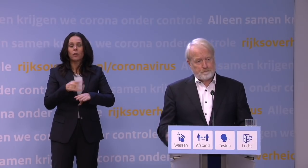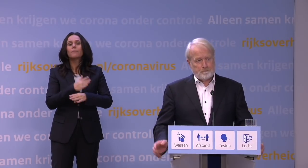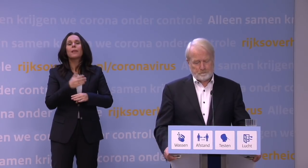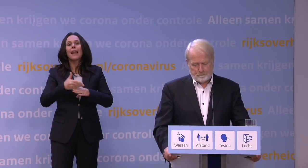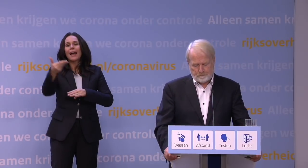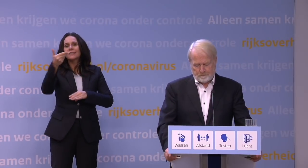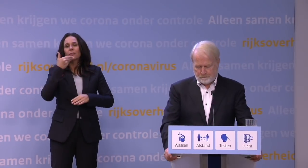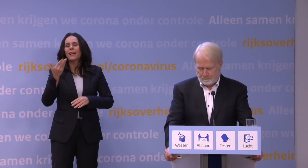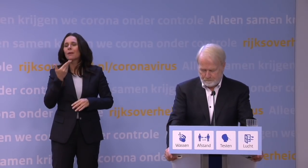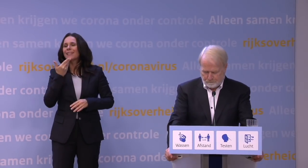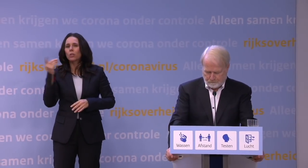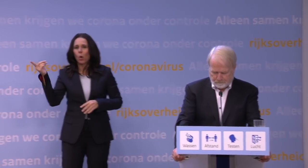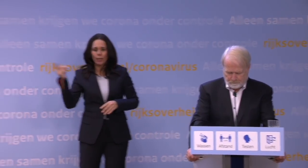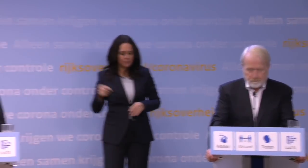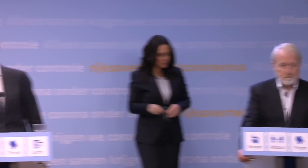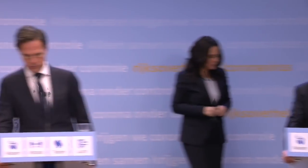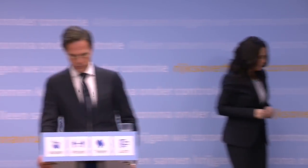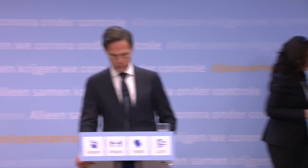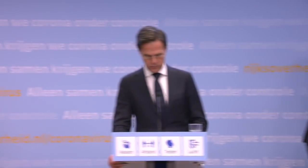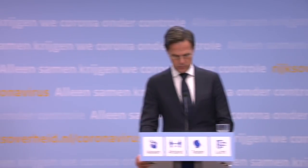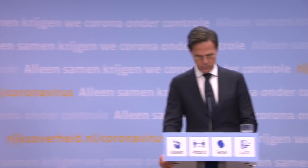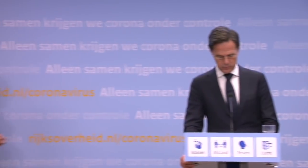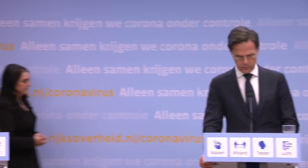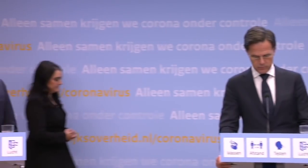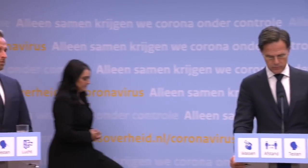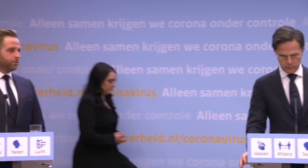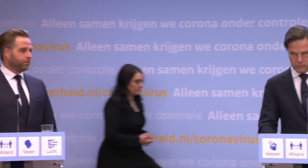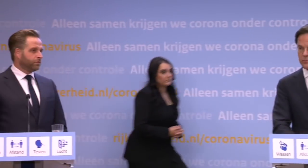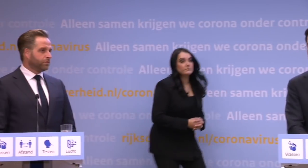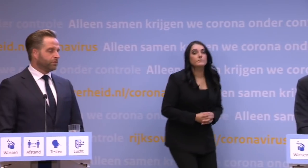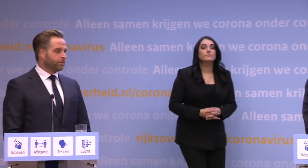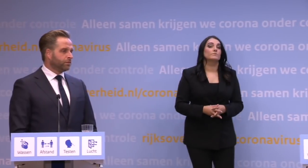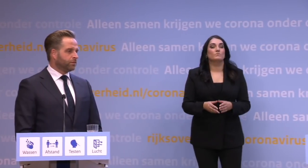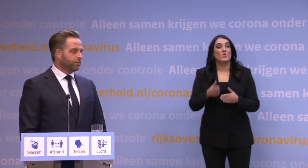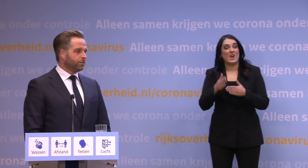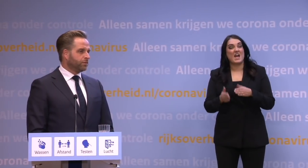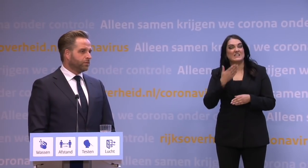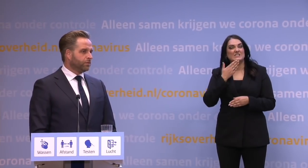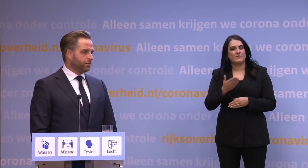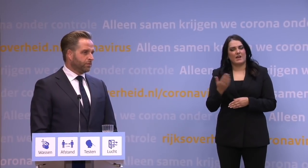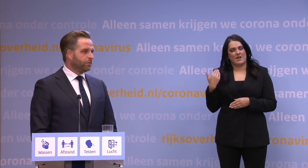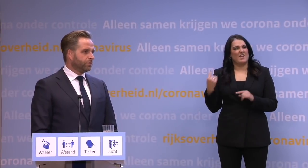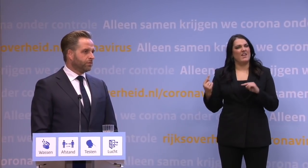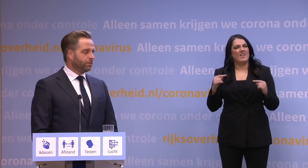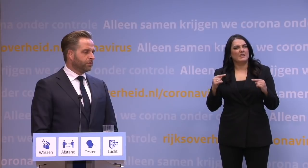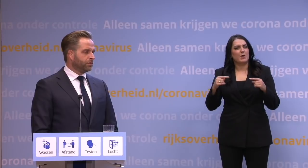meneer De Jonge, die is voor u en die gaat over de zorg. U had het in het debat over corona over noodscenario's in ziekenhuizen.